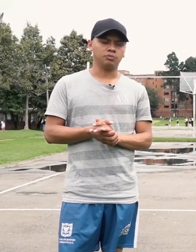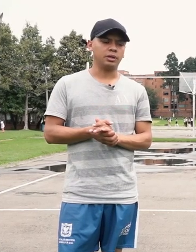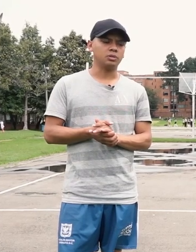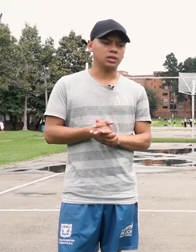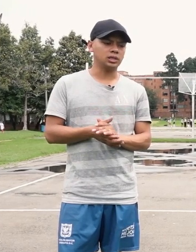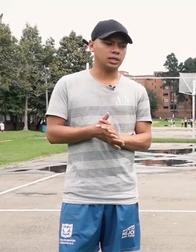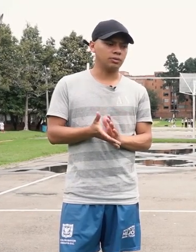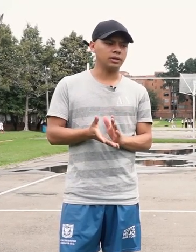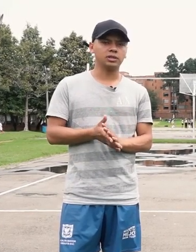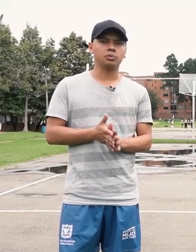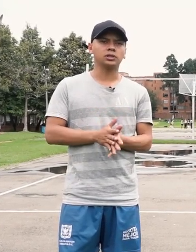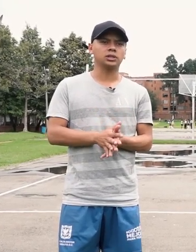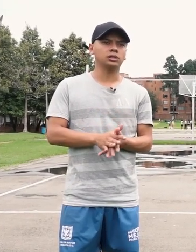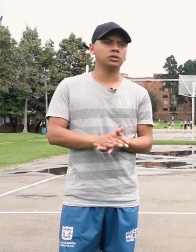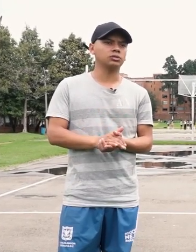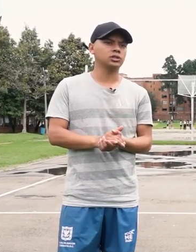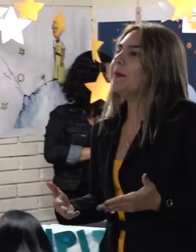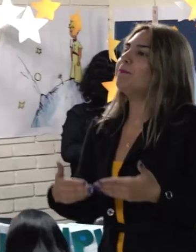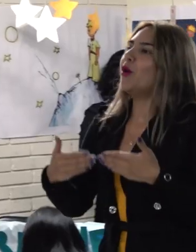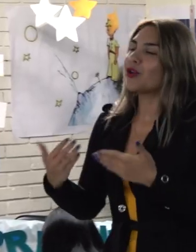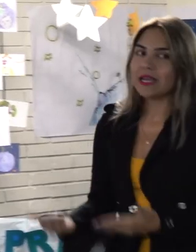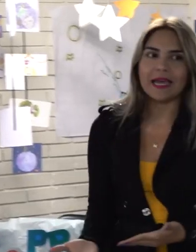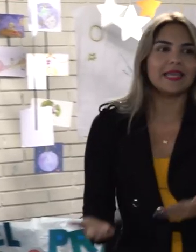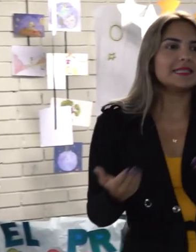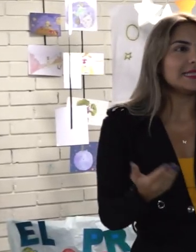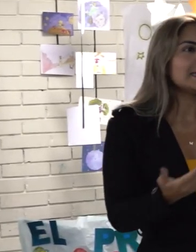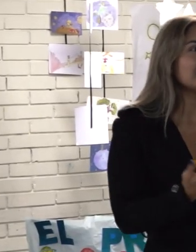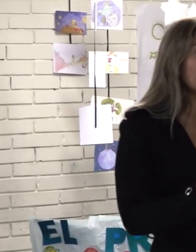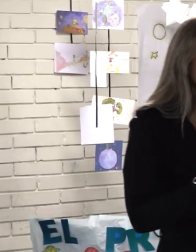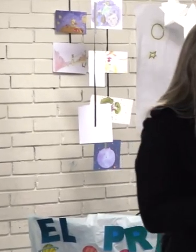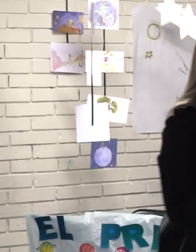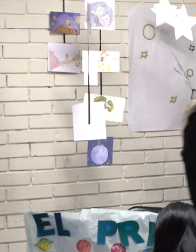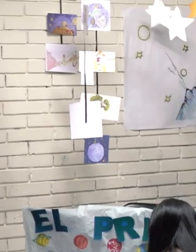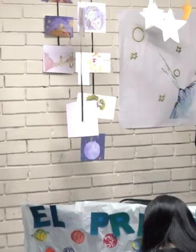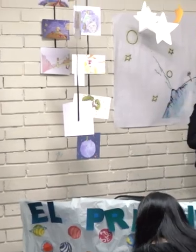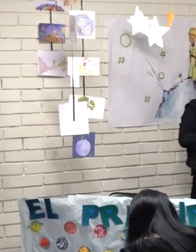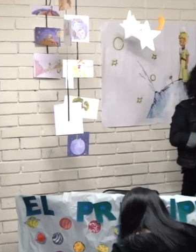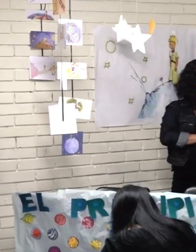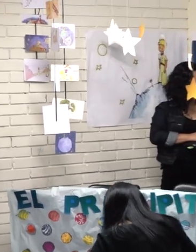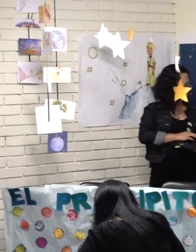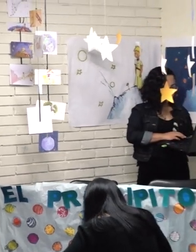nos permite hallar respuestas a situaciones que se nos presentan cotidianamente en los colegios.< >Sebastián Moreno:La investigación me va